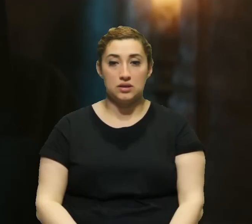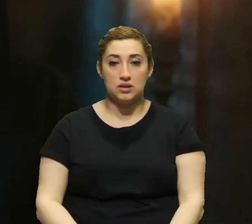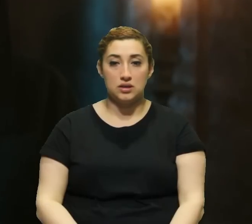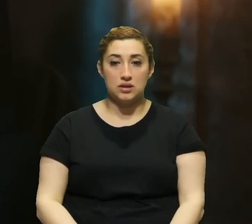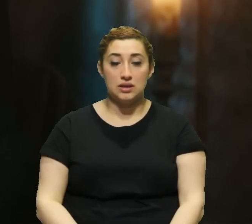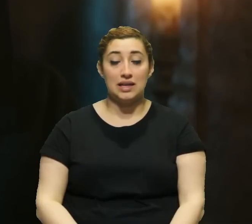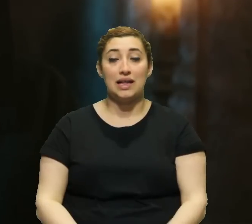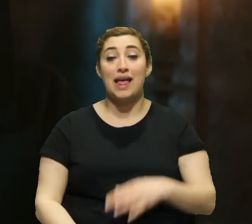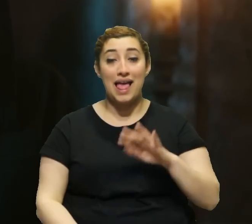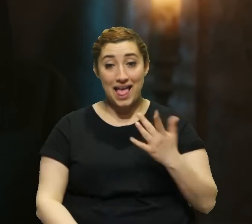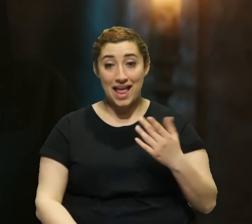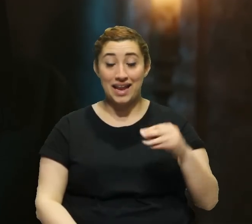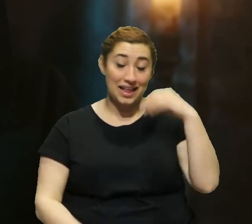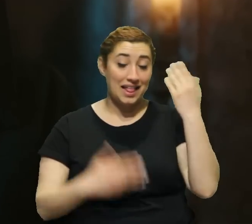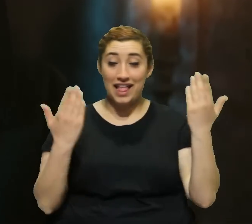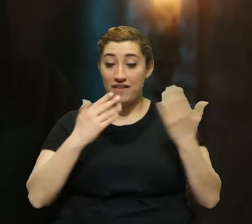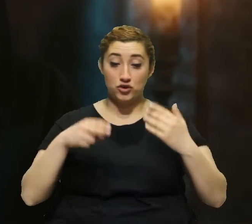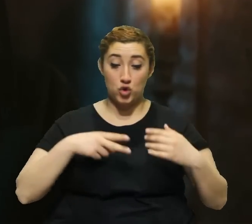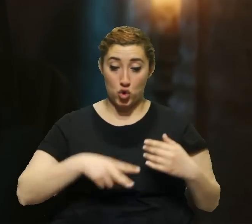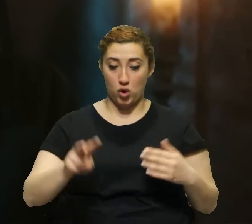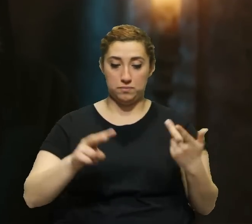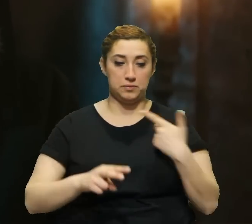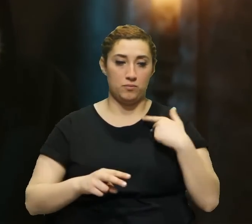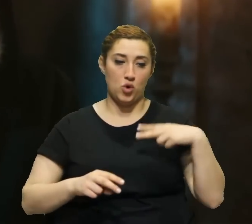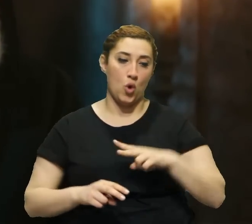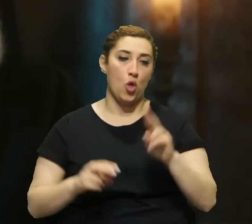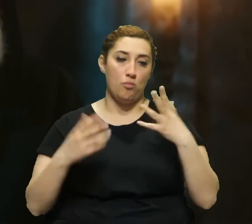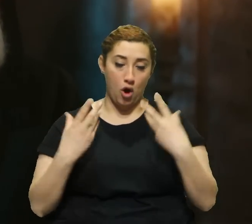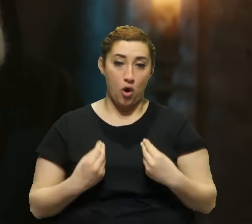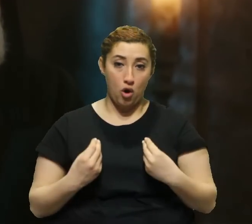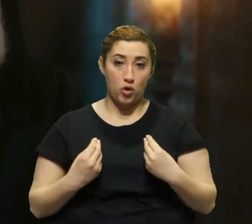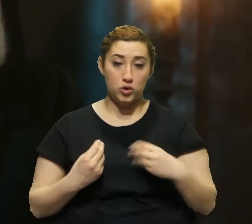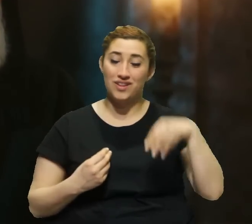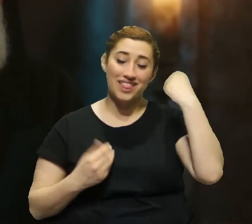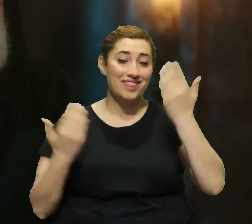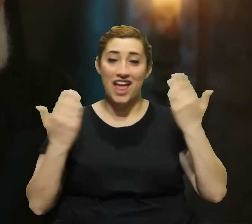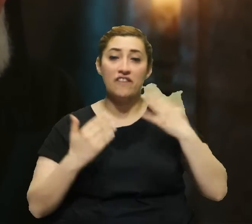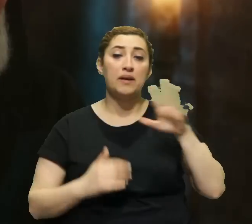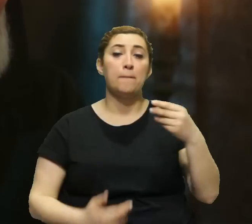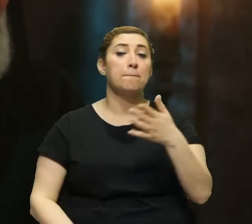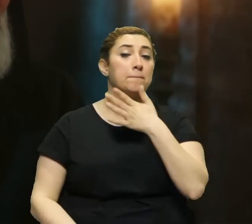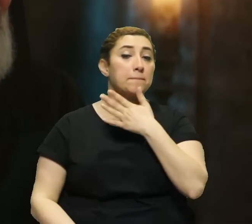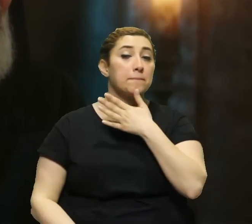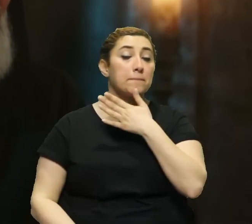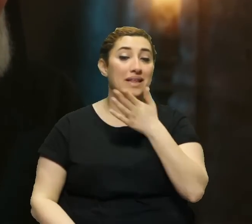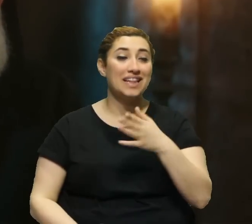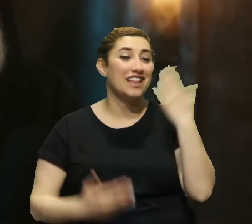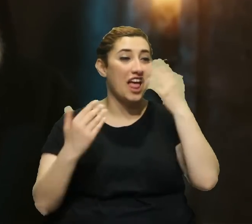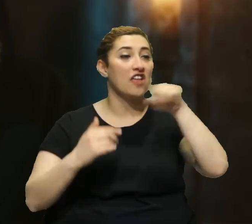Mademki dervişlik yolu yolumuz... ...derviş bilir dervişi...